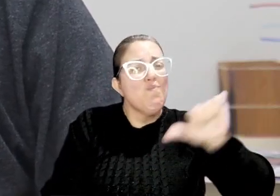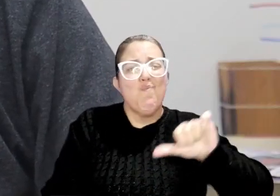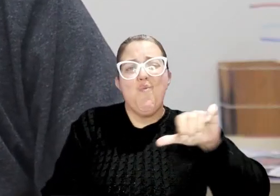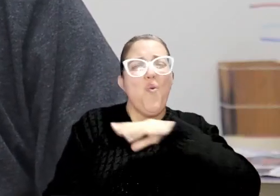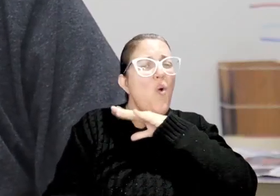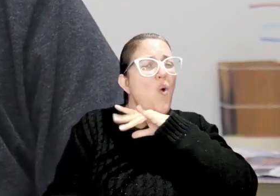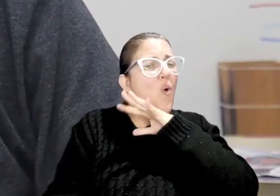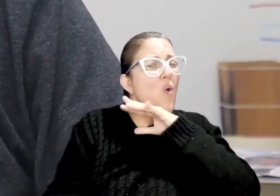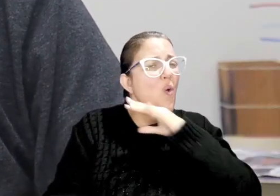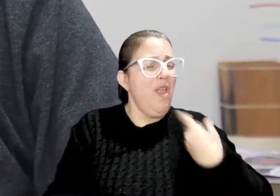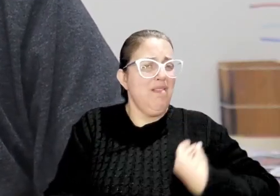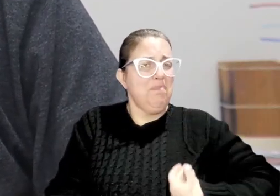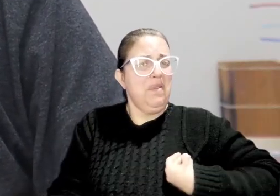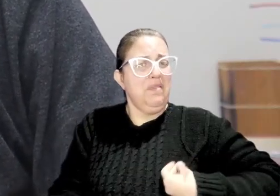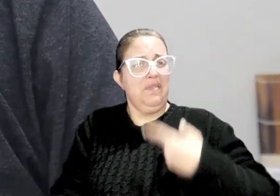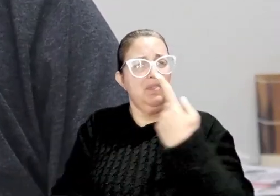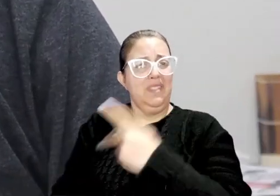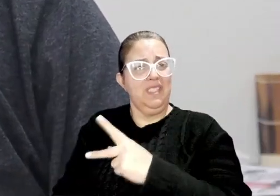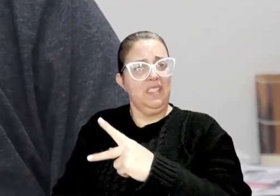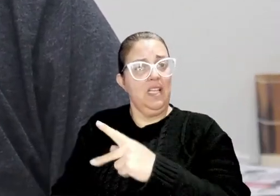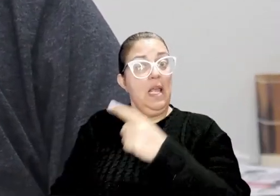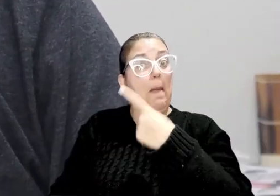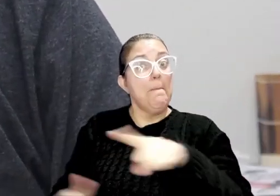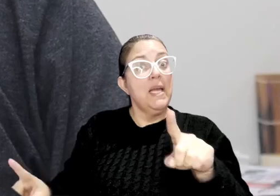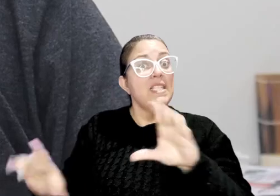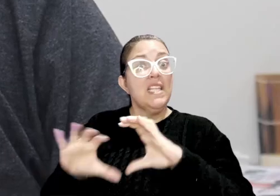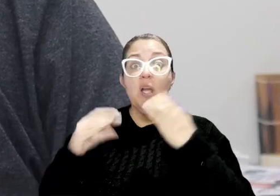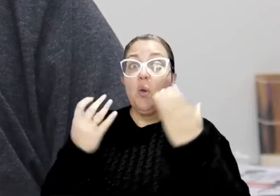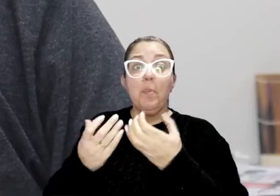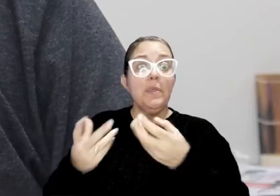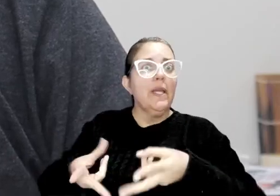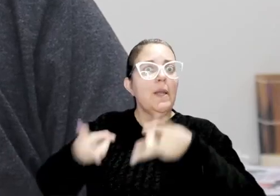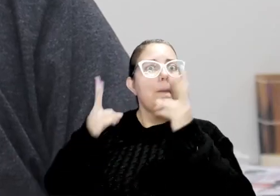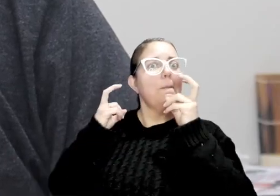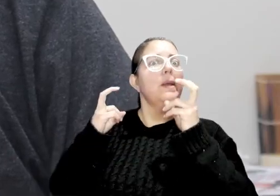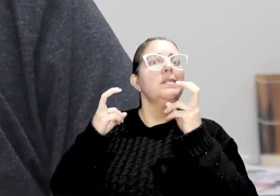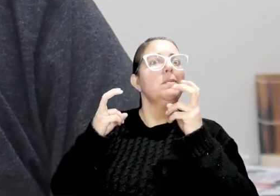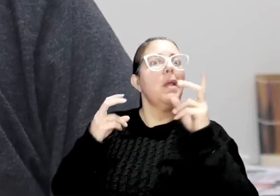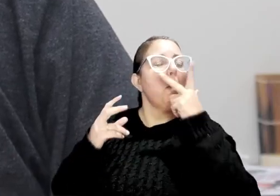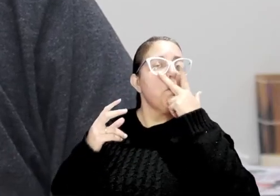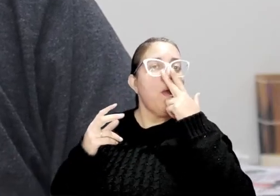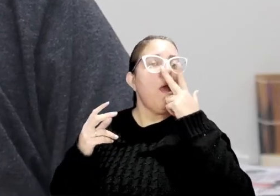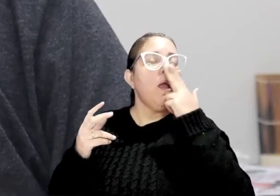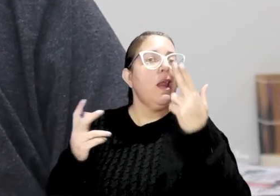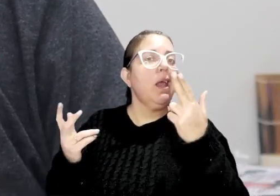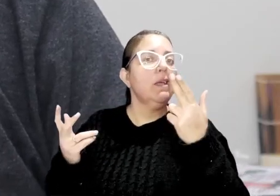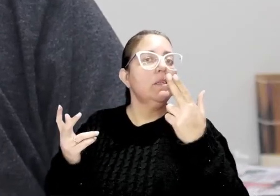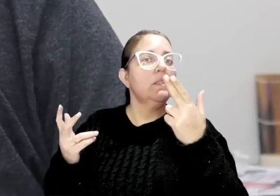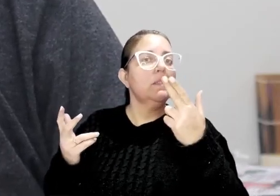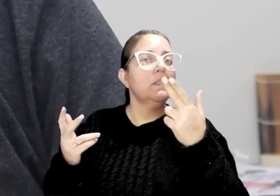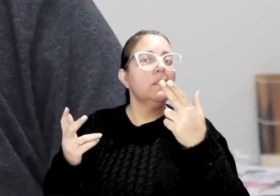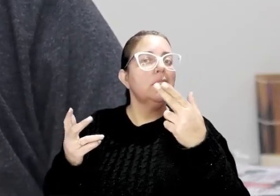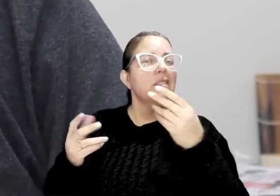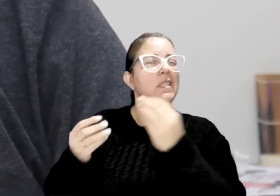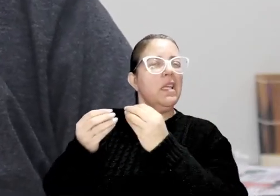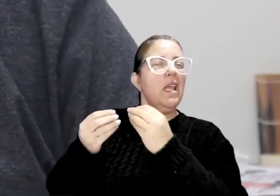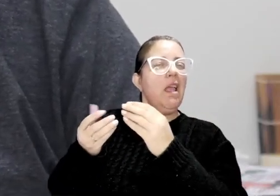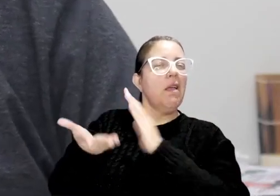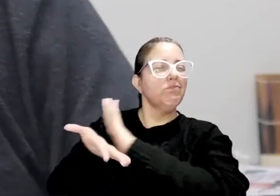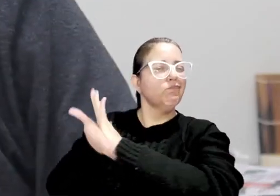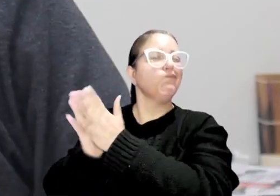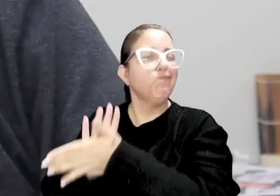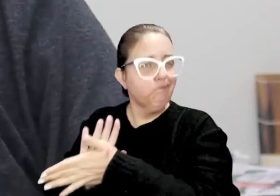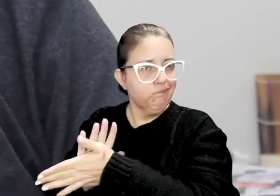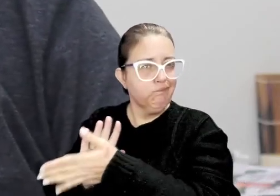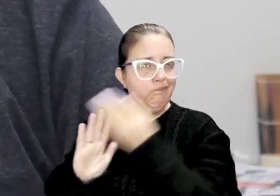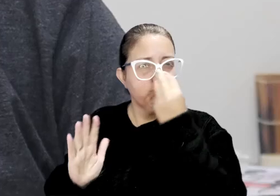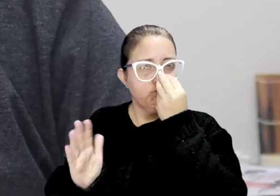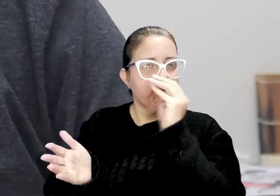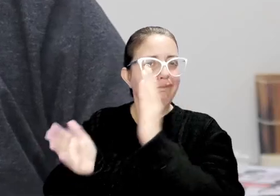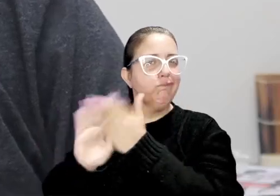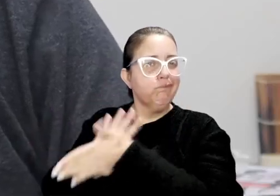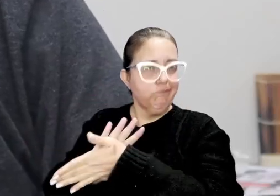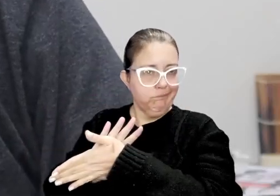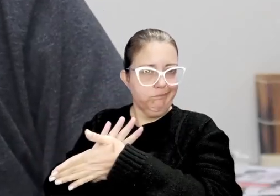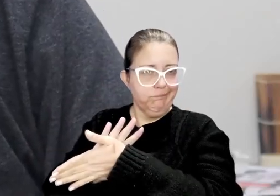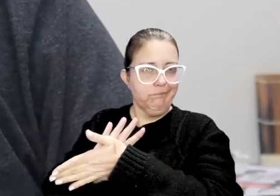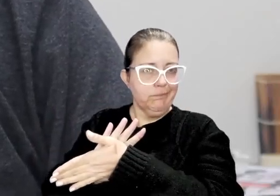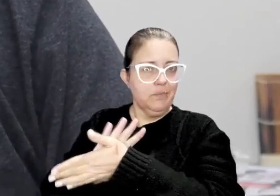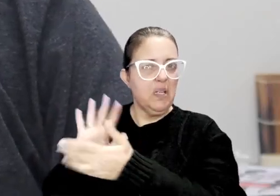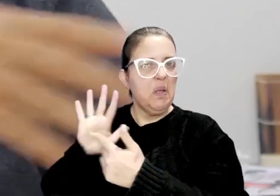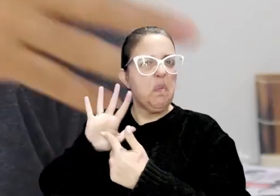de uma forma bastante depreciativa até né ou seja mostrando como se fossem pessoas pobres eh que o